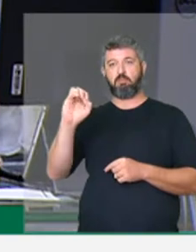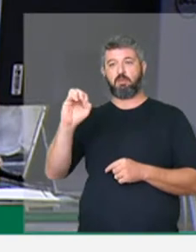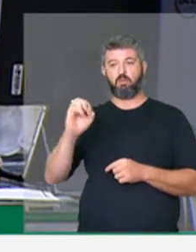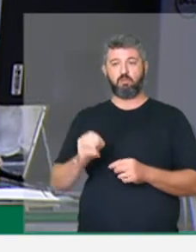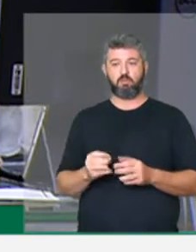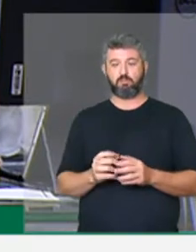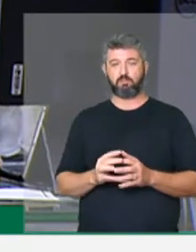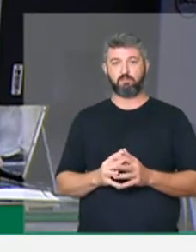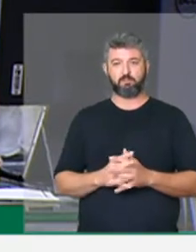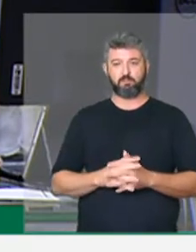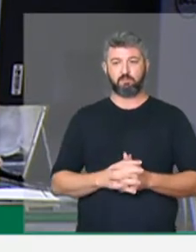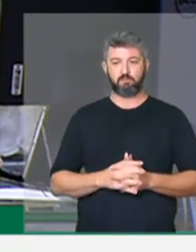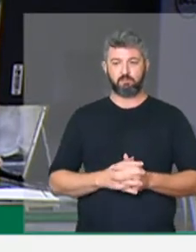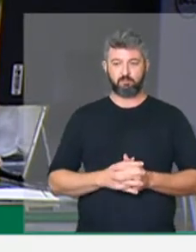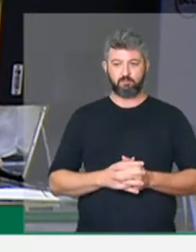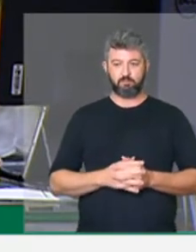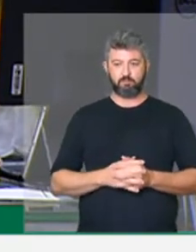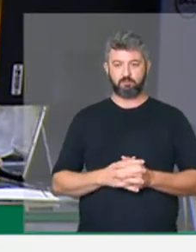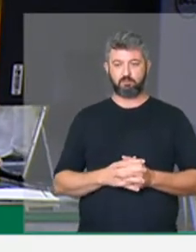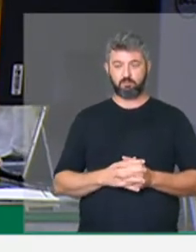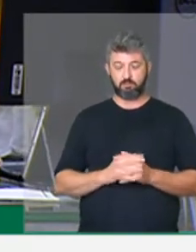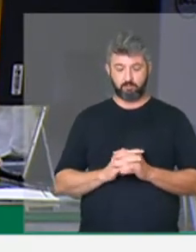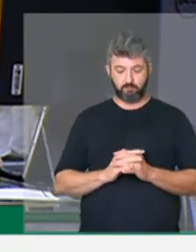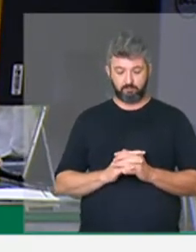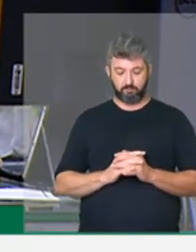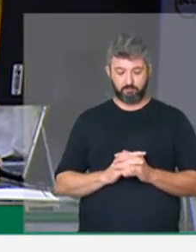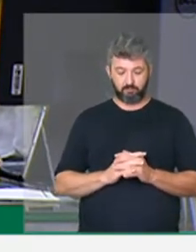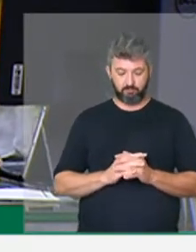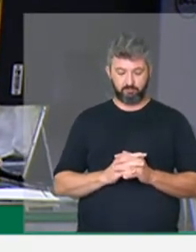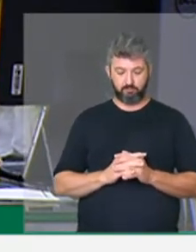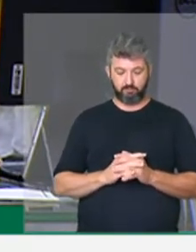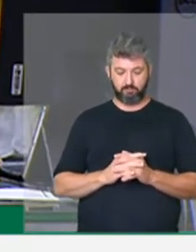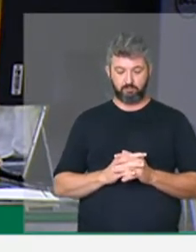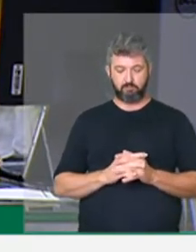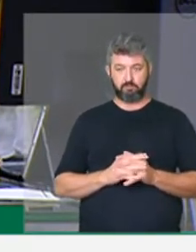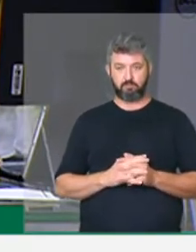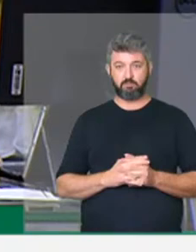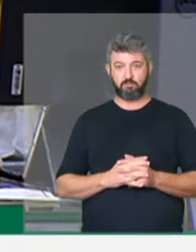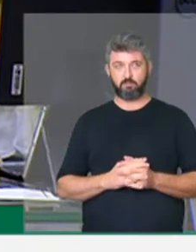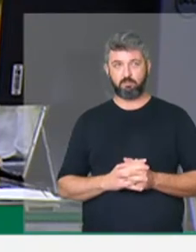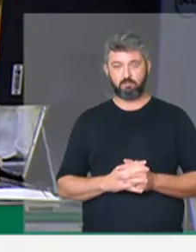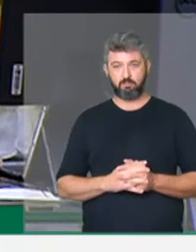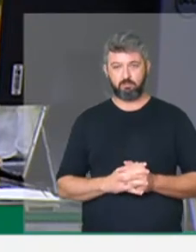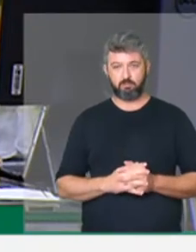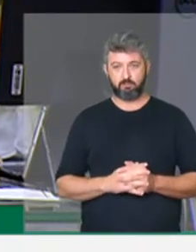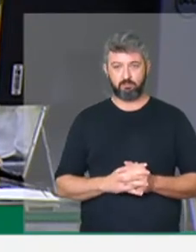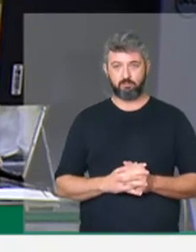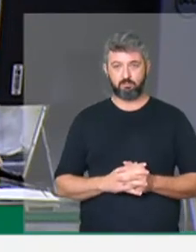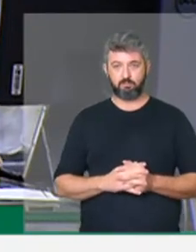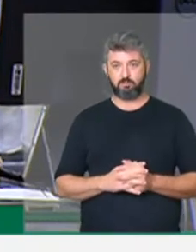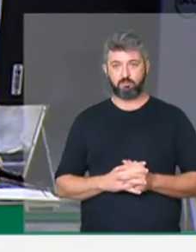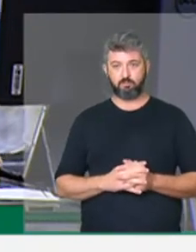SALOMÃO. -- [MARCIO SALEMA]: A MEDIDA PROVISÓRIA 1017 RIÇÃOT E RENEGOCIAÇÃO DE DÍVIDAS EM DEBÊNTURES COM O